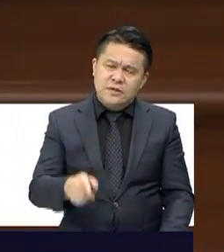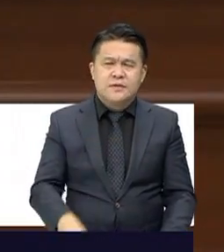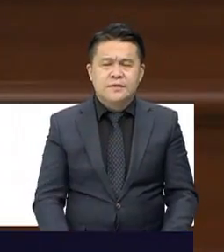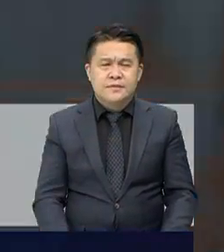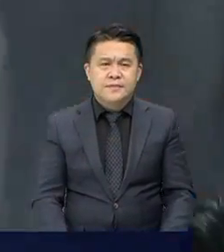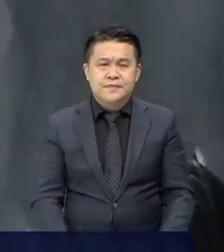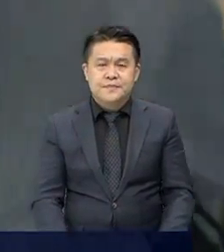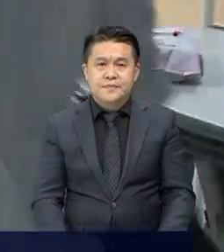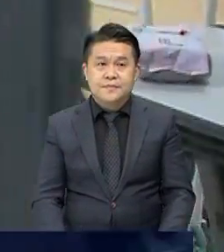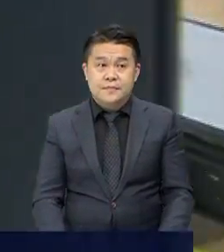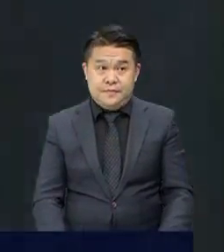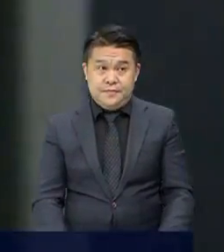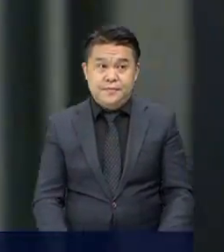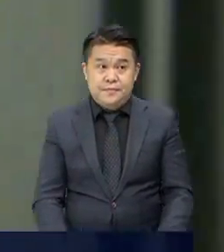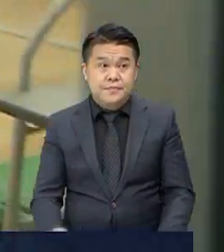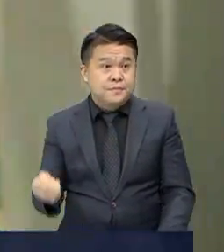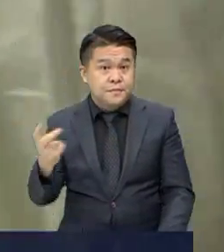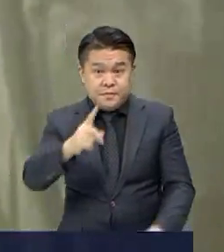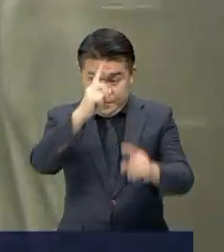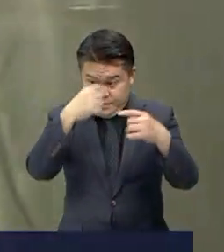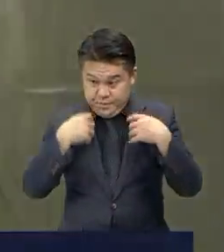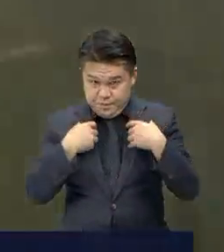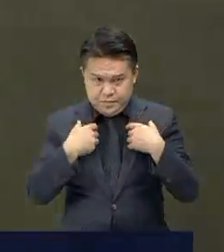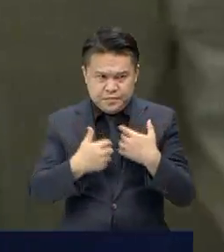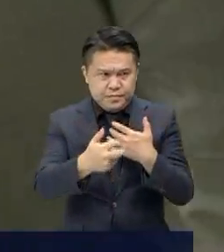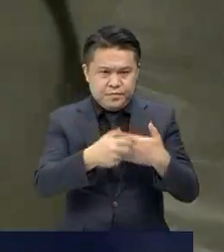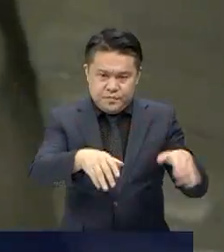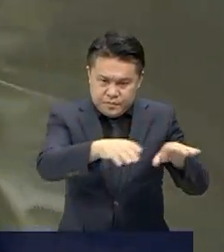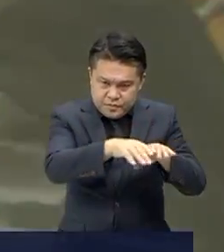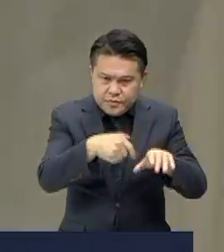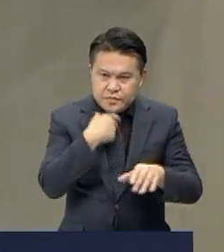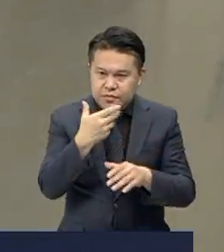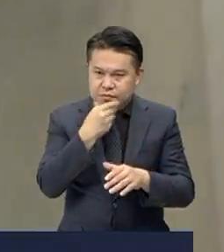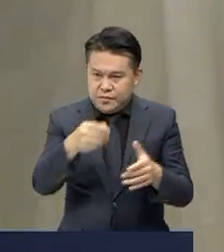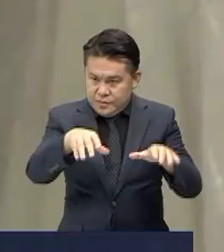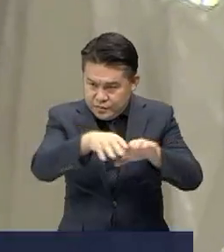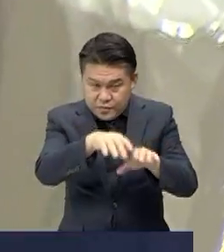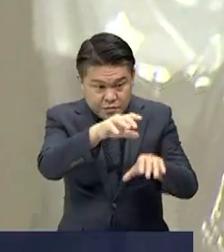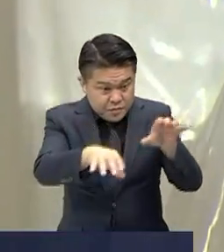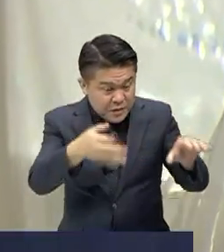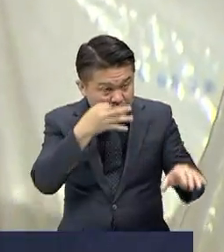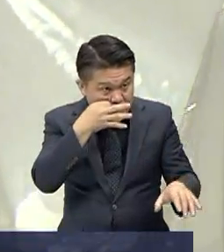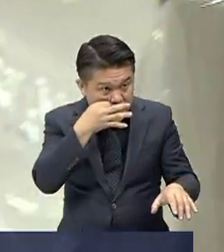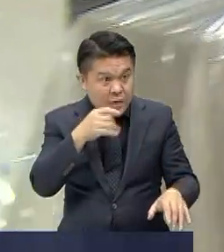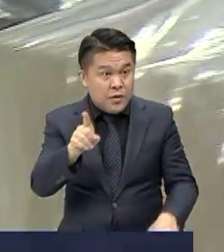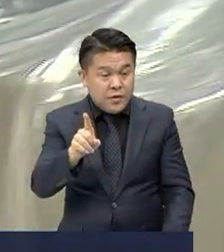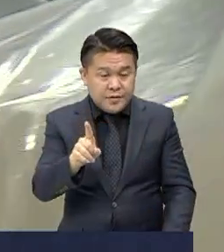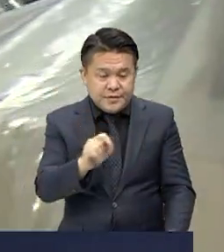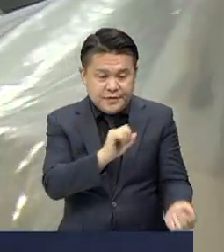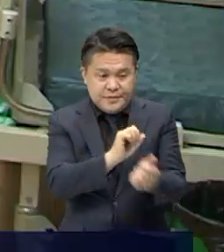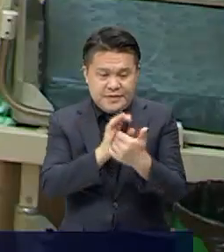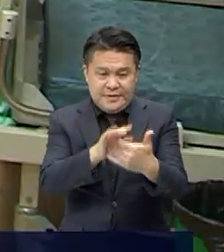(기자) 또 정부는 의료기관과 노인복지시설 등에서 방역 관리를 강화해 나가기로 했습니다.